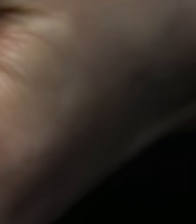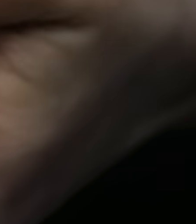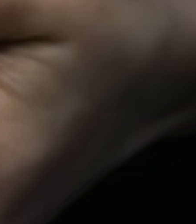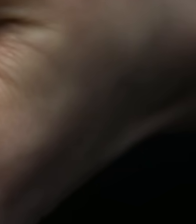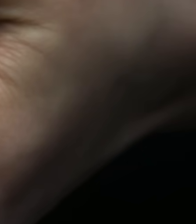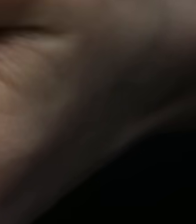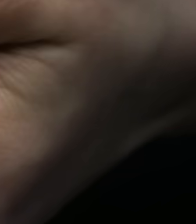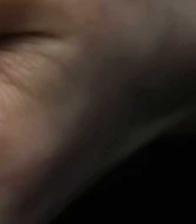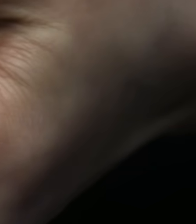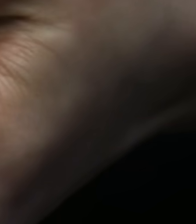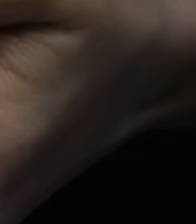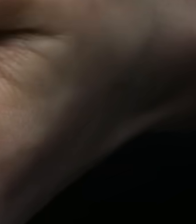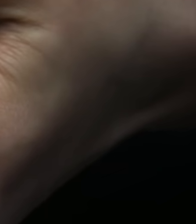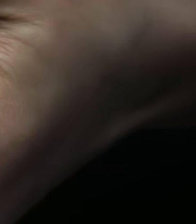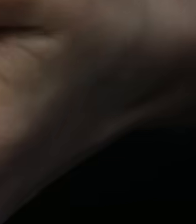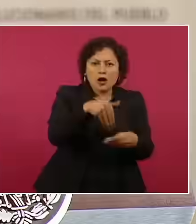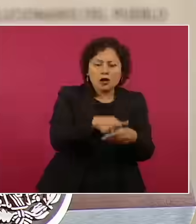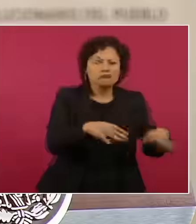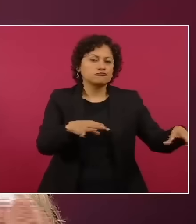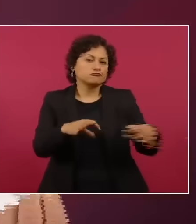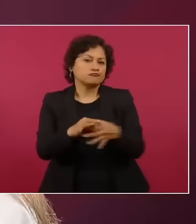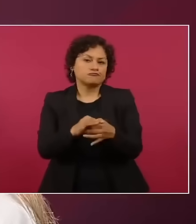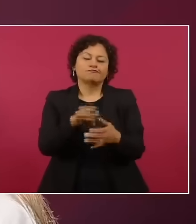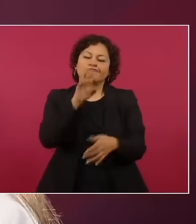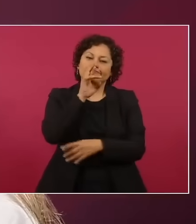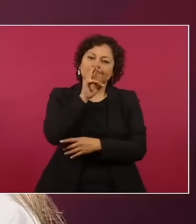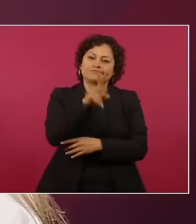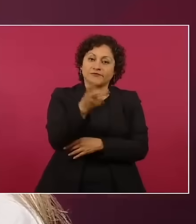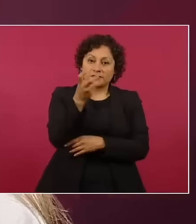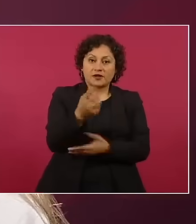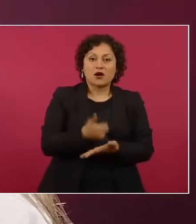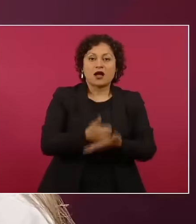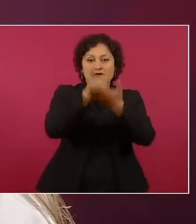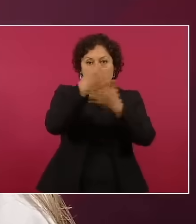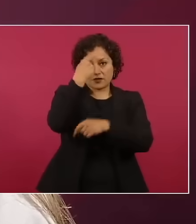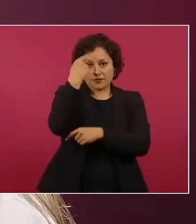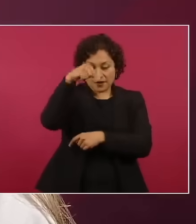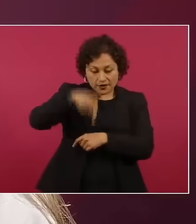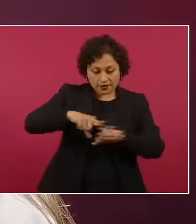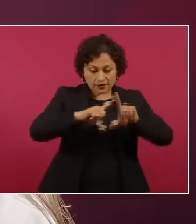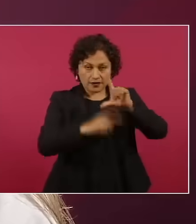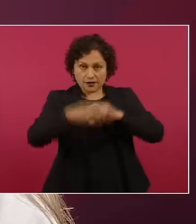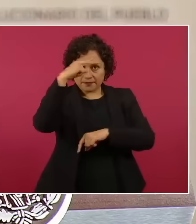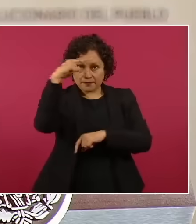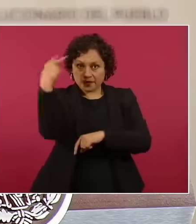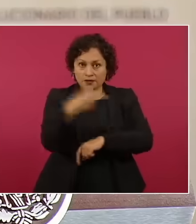esto va a generar un círculo virtuoso para los familiares aquí en México y para los paisanos allá